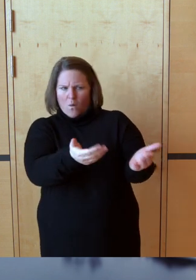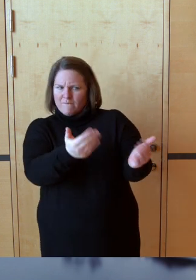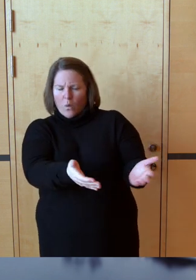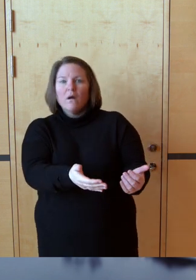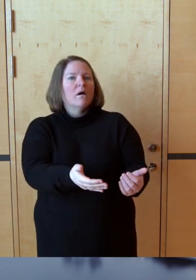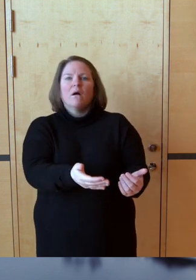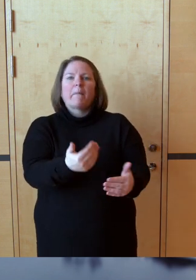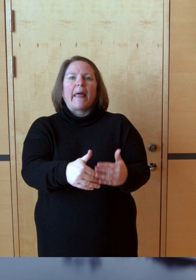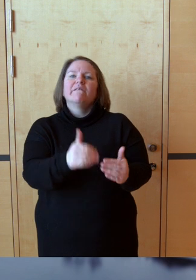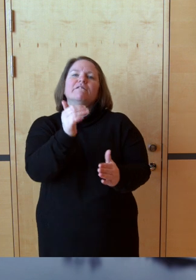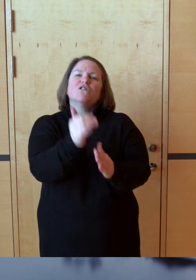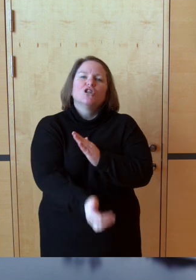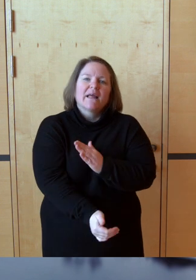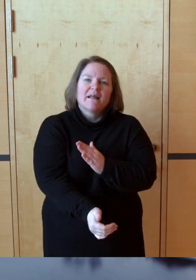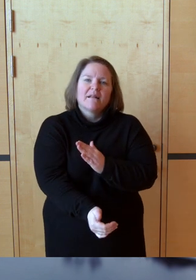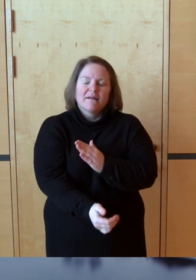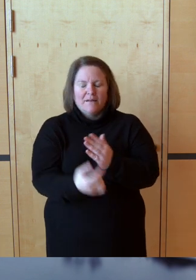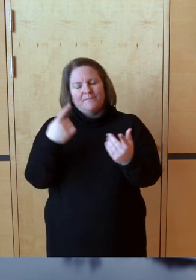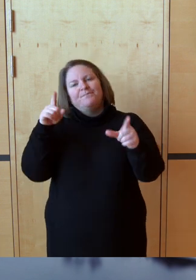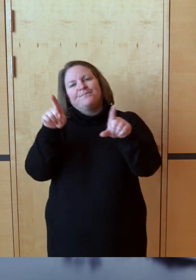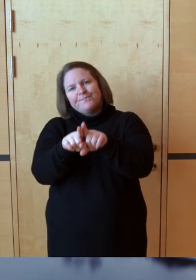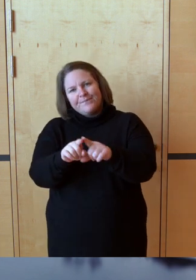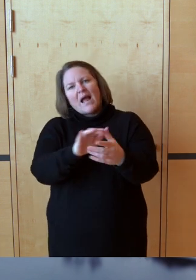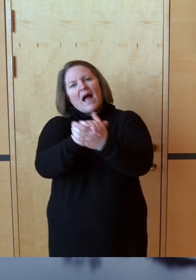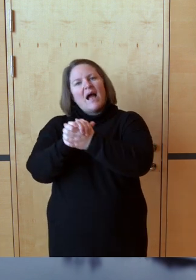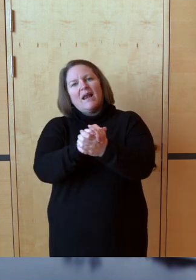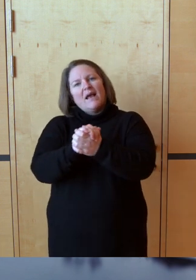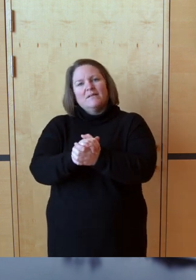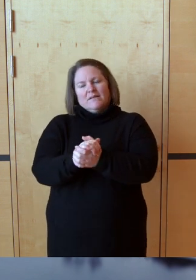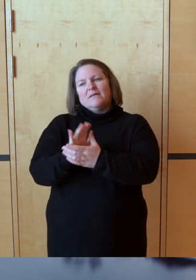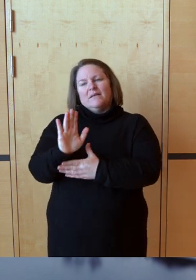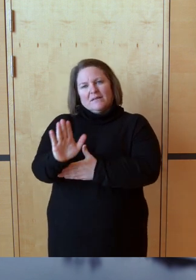Bifall såklart till min allians kollegors förslag om att Räddningstjänsten blir kvar